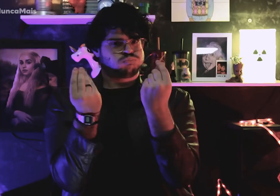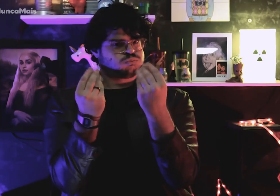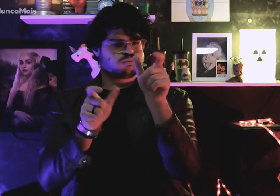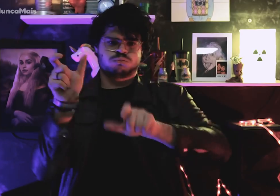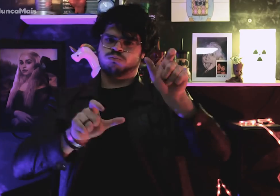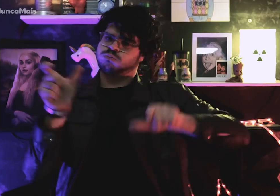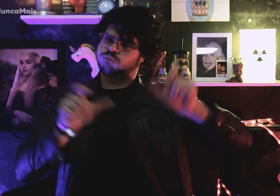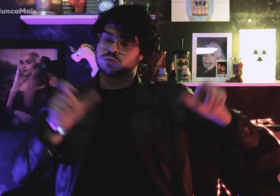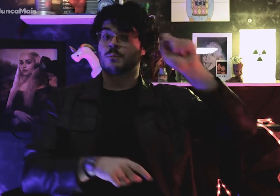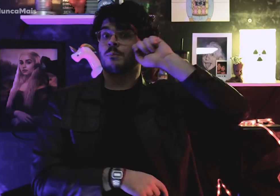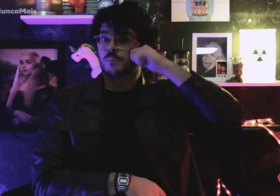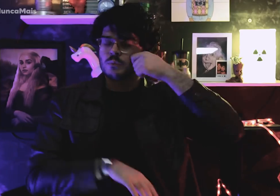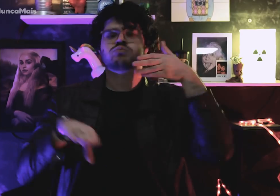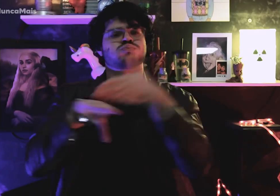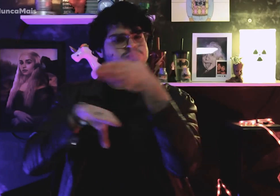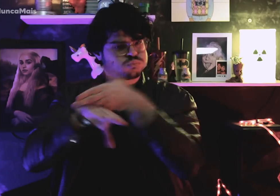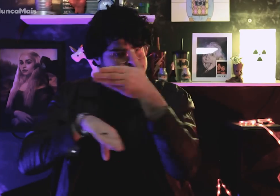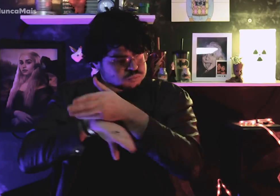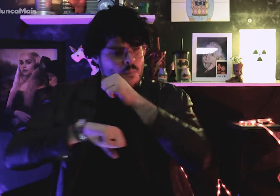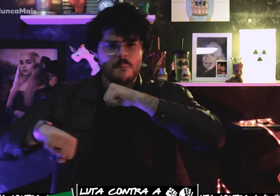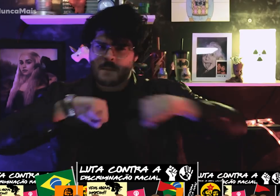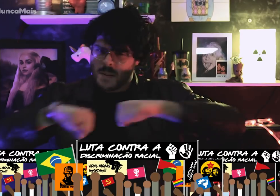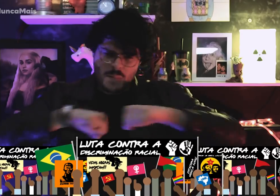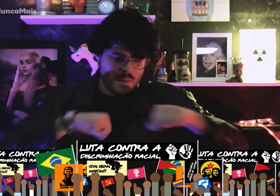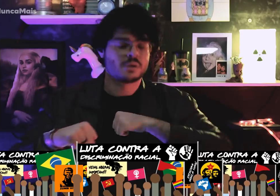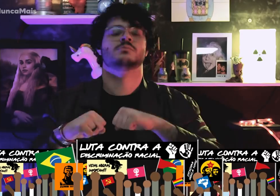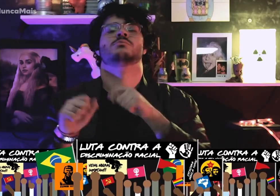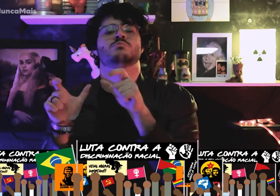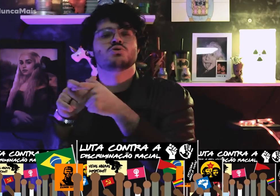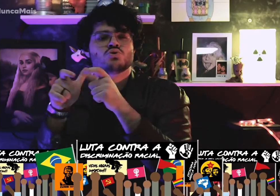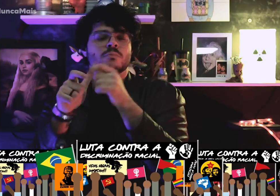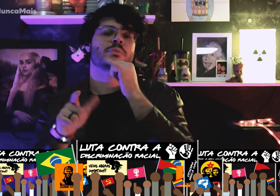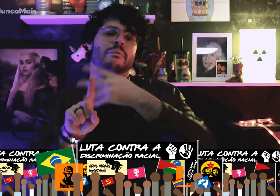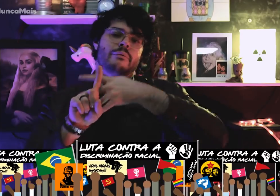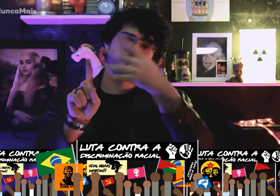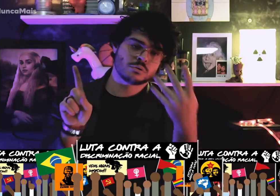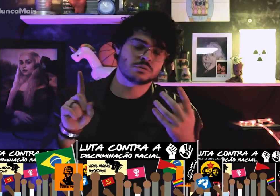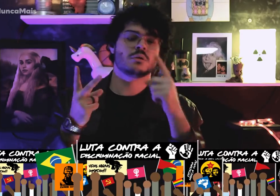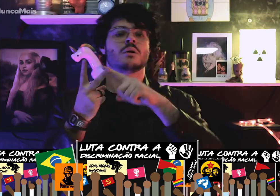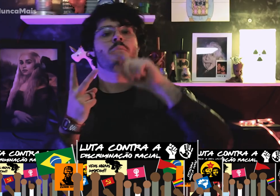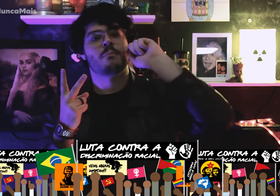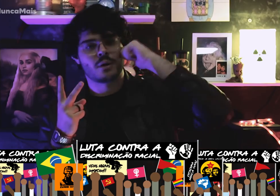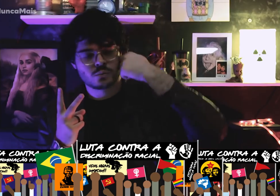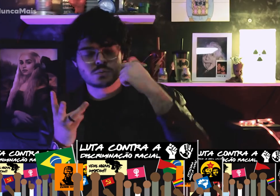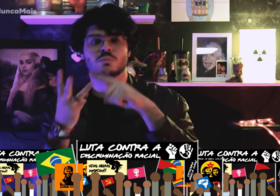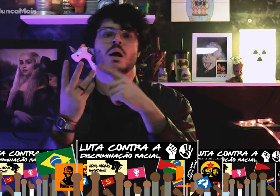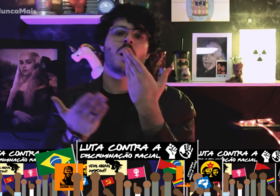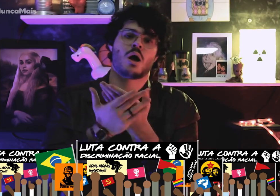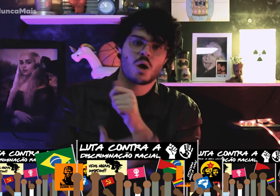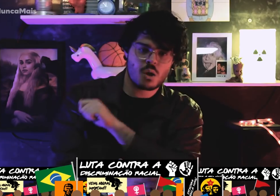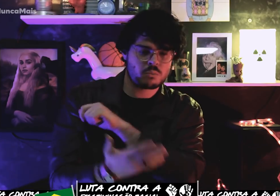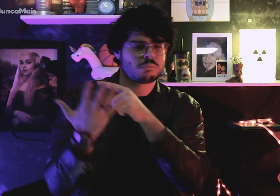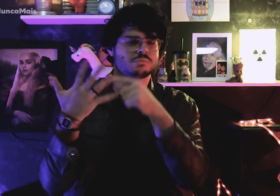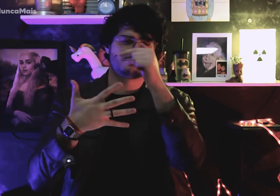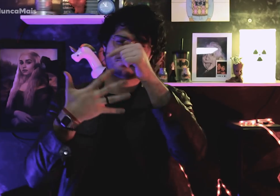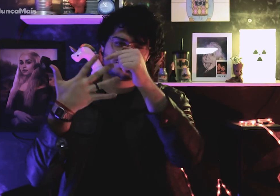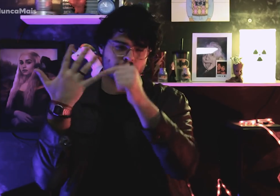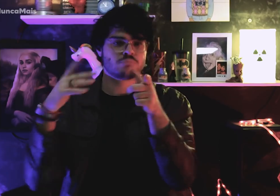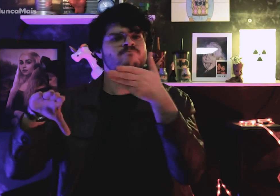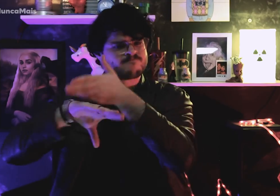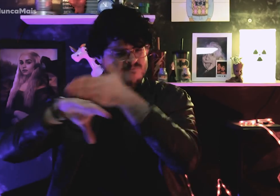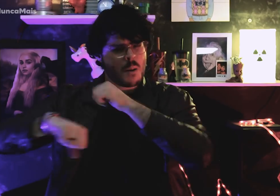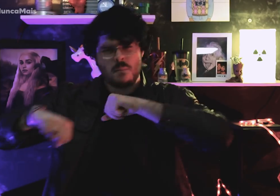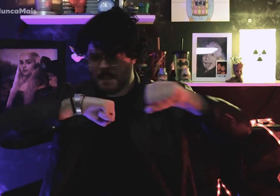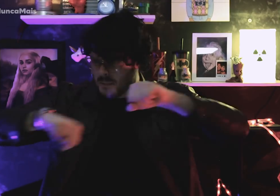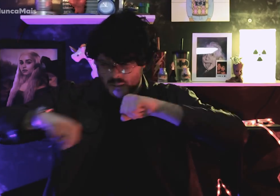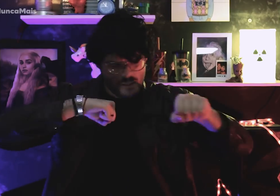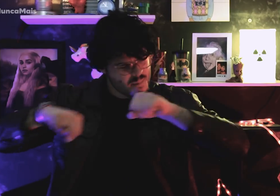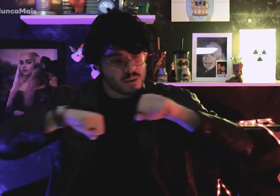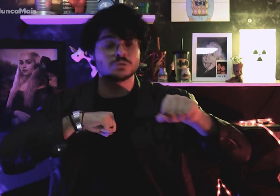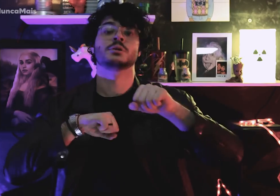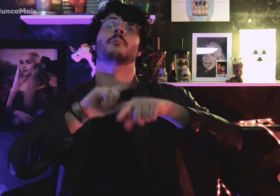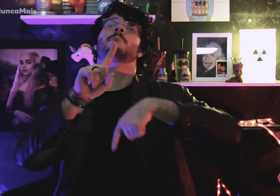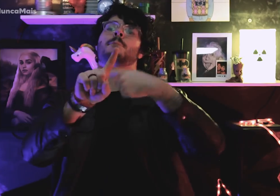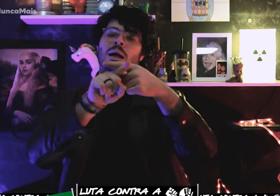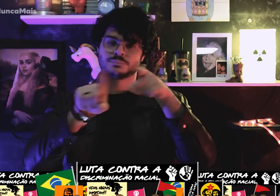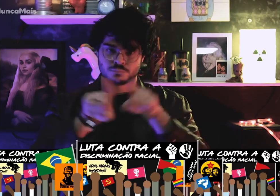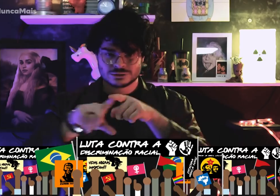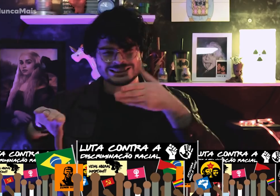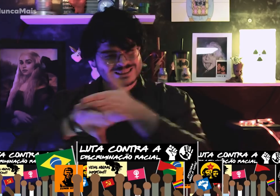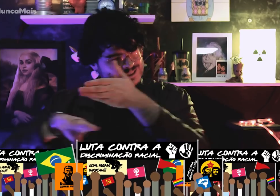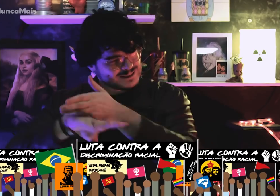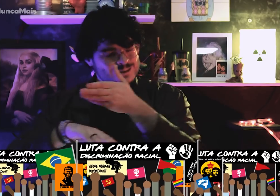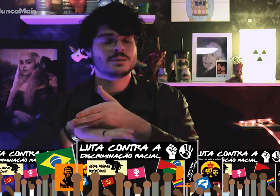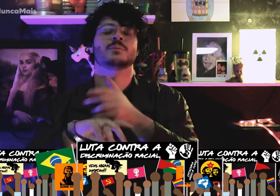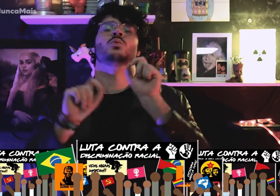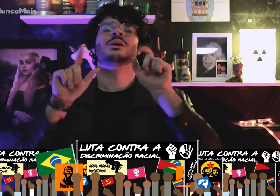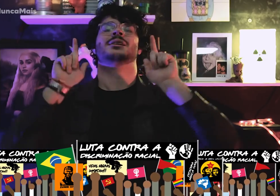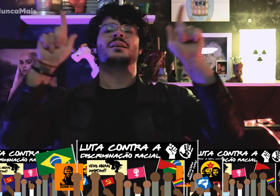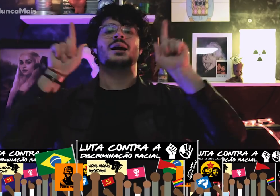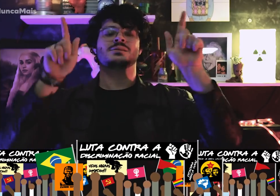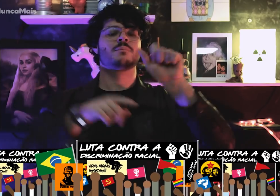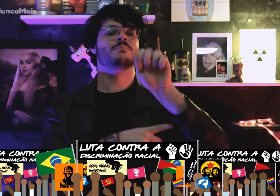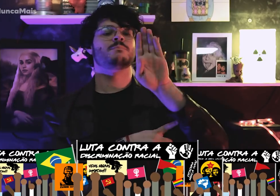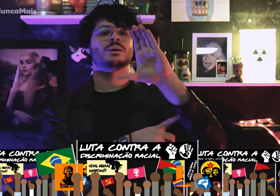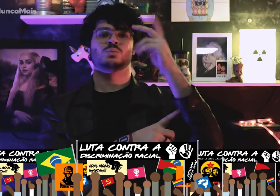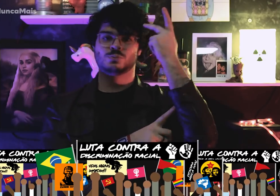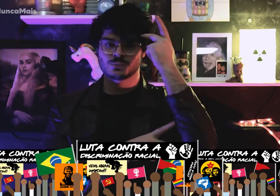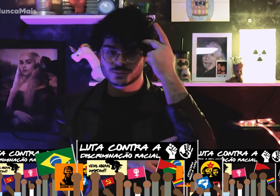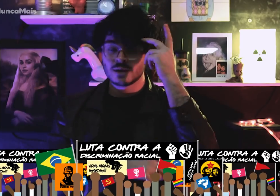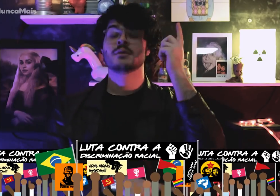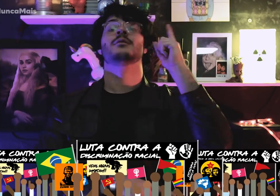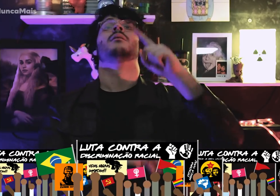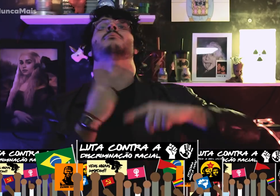Milhares de negros participaram dos movimentos sociais, da greve do ABC Paulista,